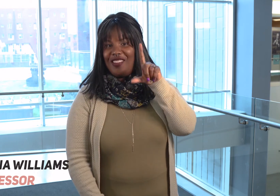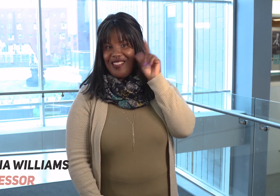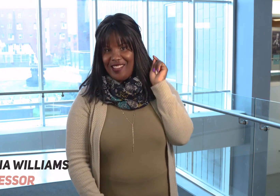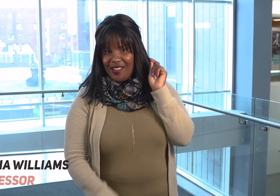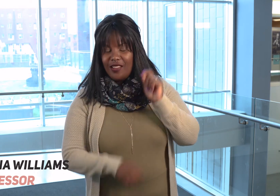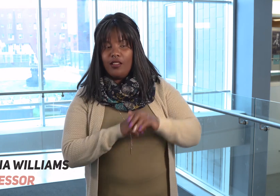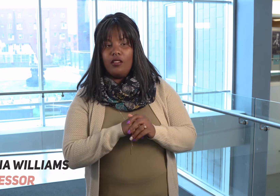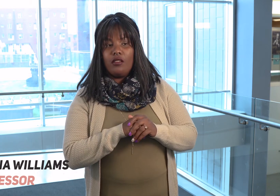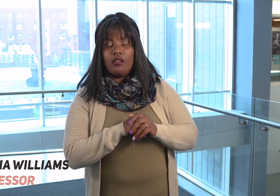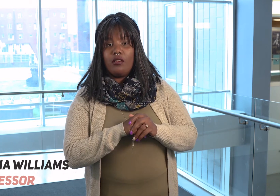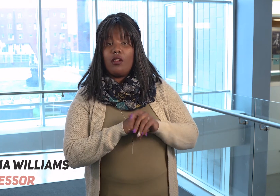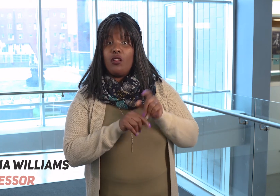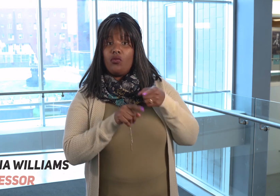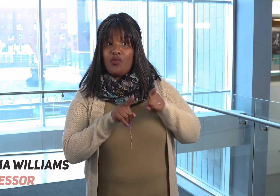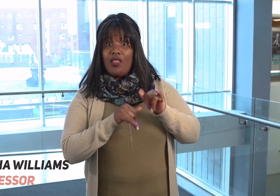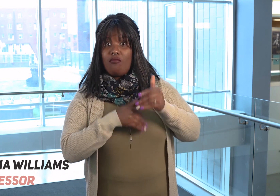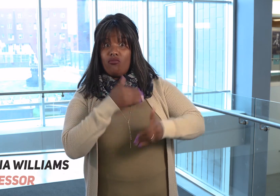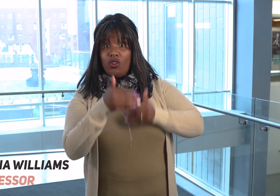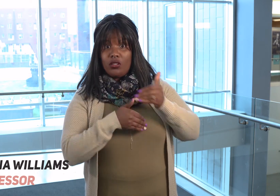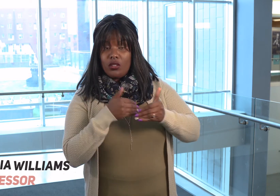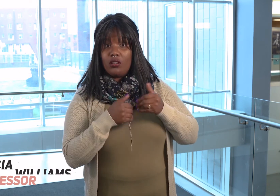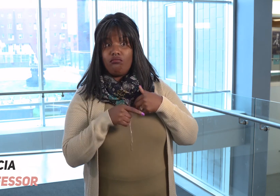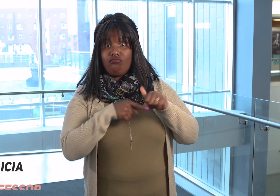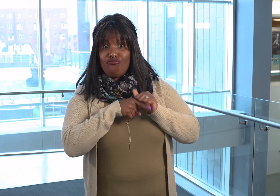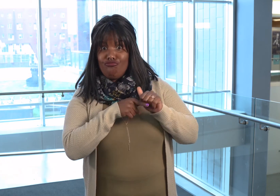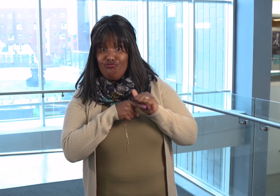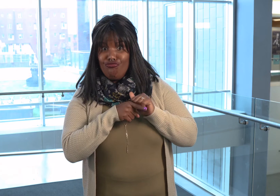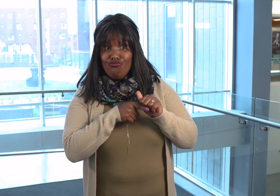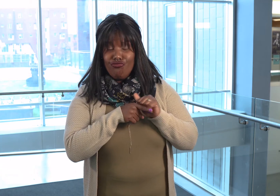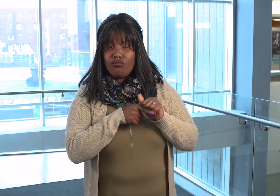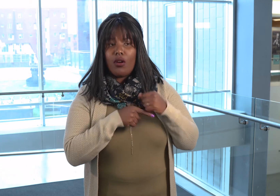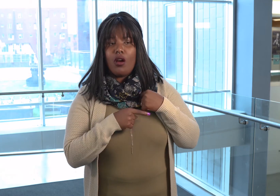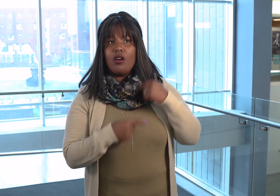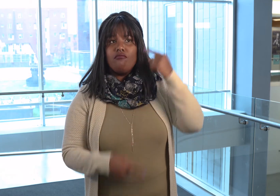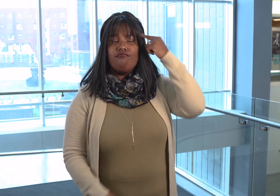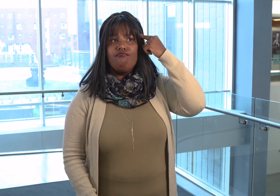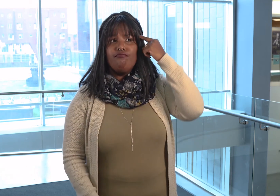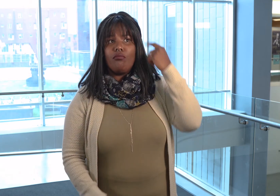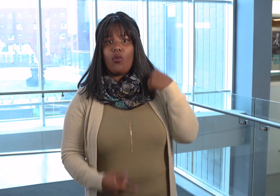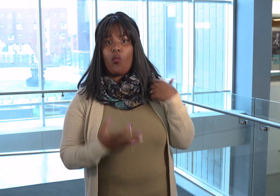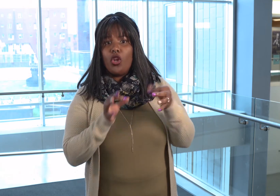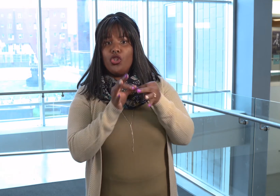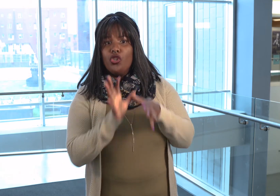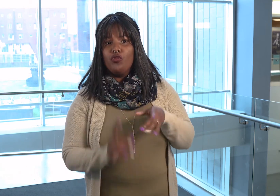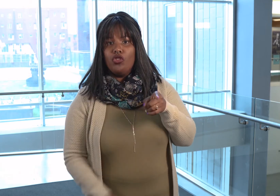Mientras preparaba mi presentación, seguí pensando en el hecho de que quería usar mi propio intérprete preferido.